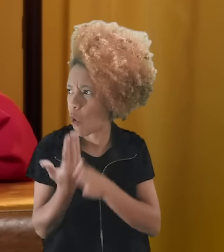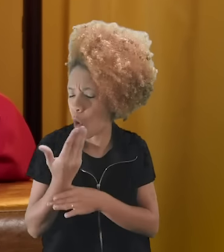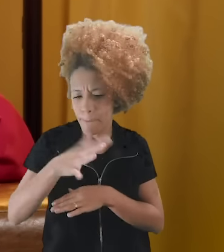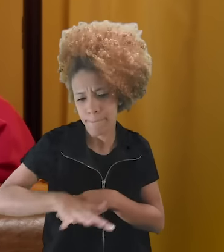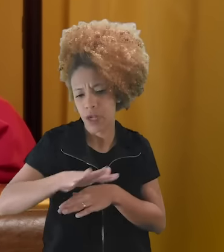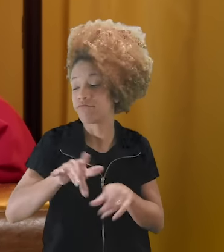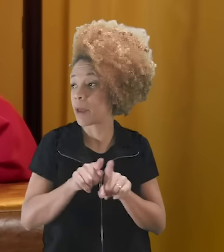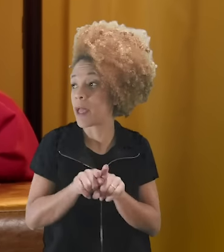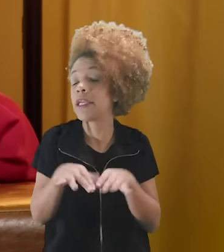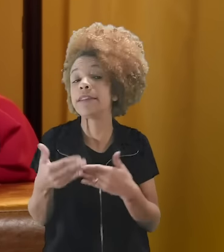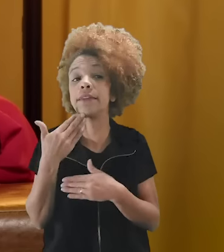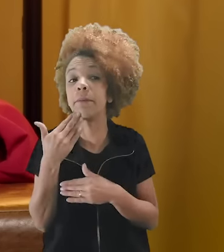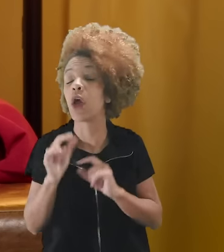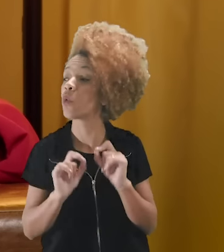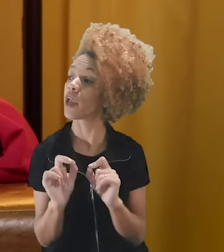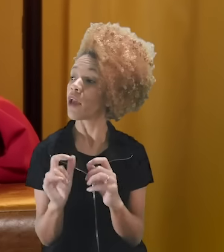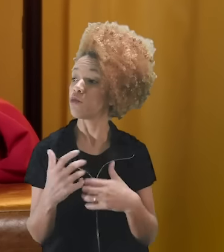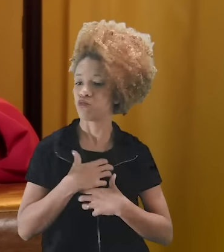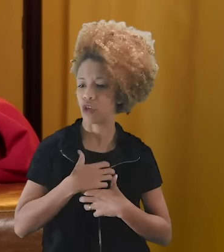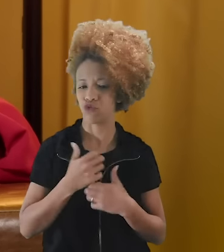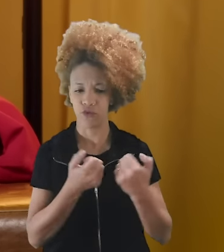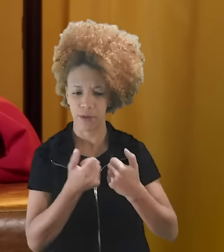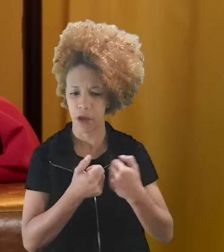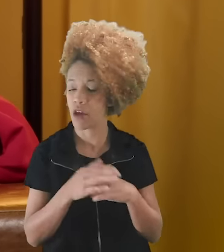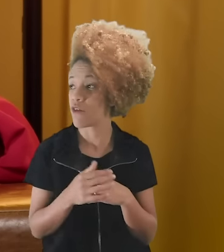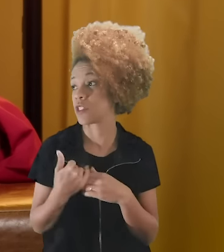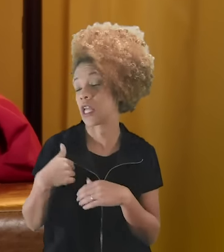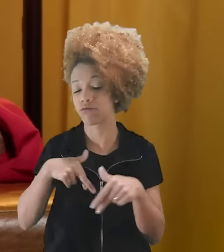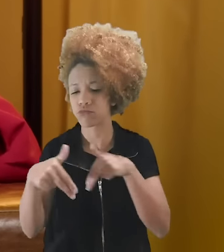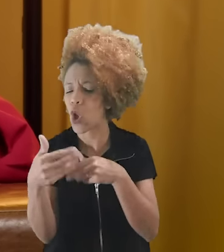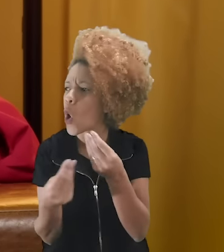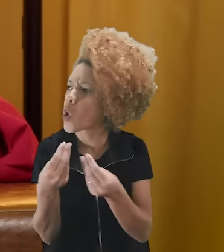seu cenário atual e daí saber esse modo de de você jogar n Você tá jogando dentro da partida como que